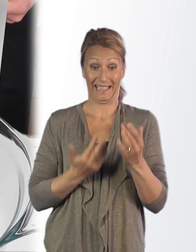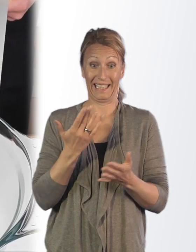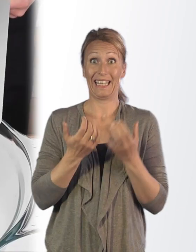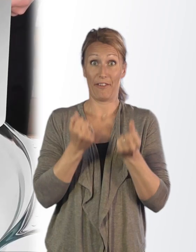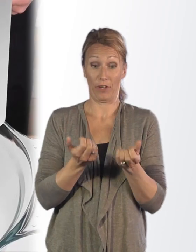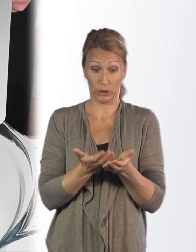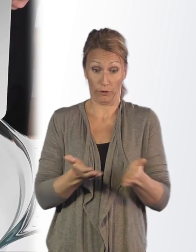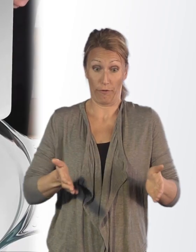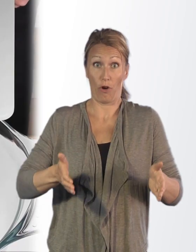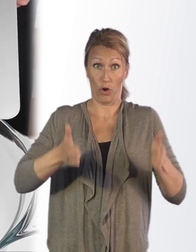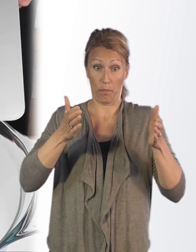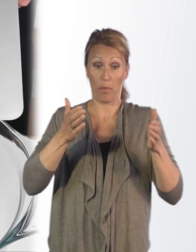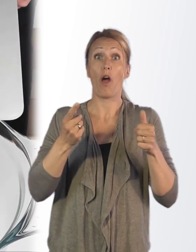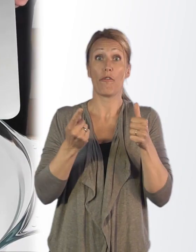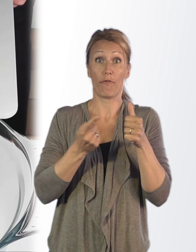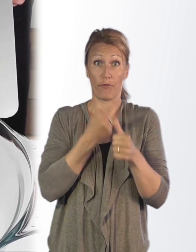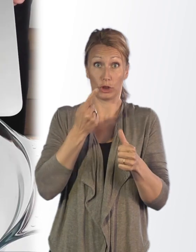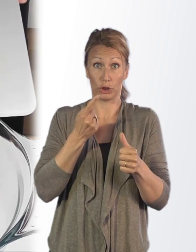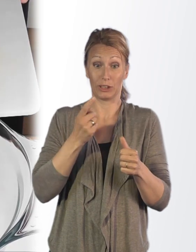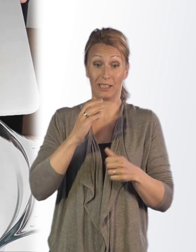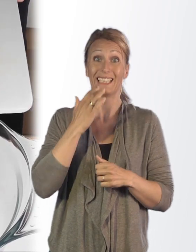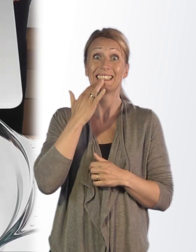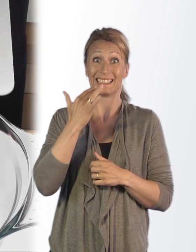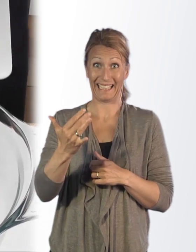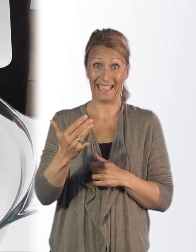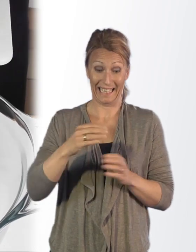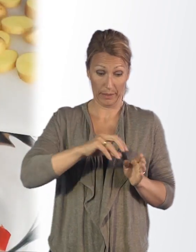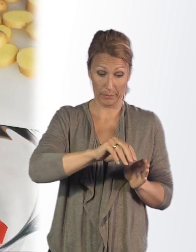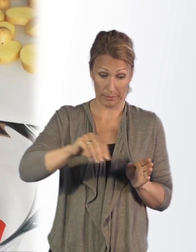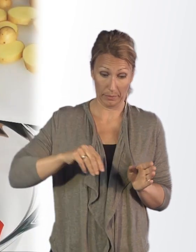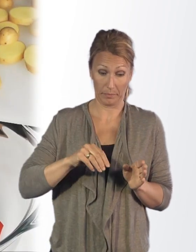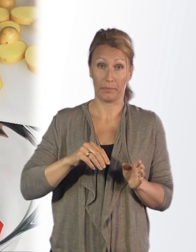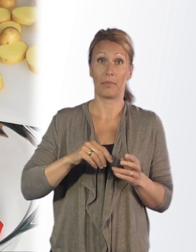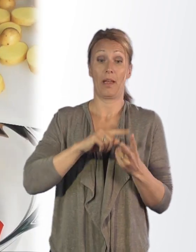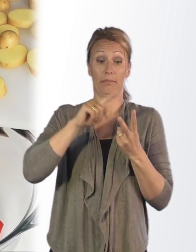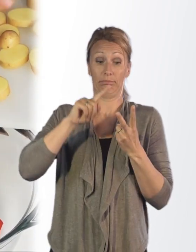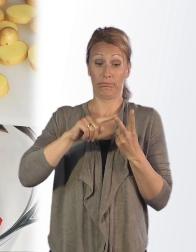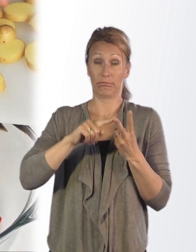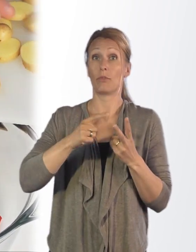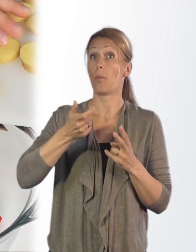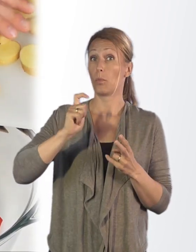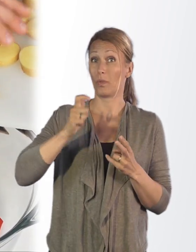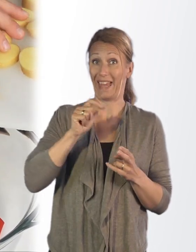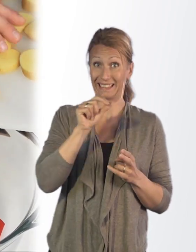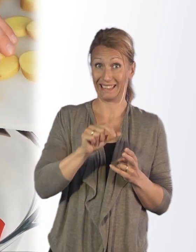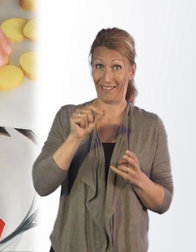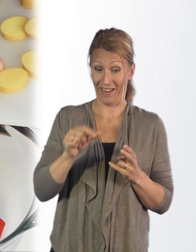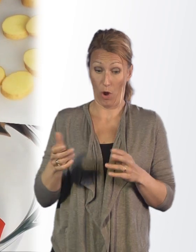Legg chilien i bunnen av formen. Legg potetskivene over.